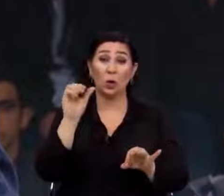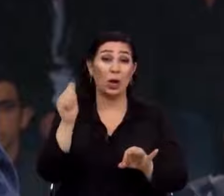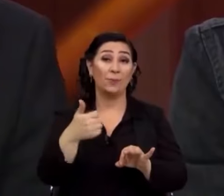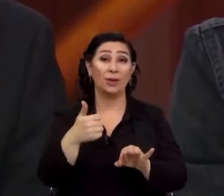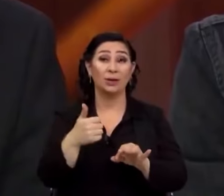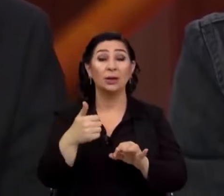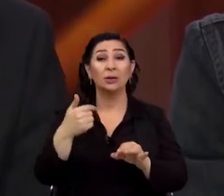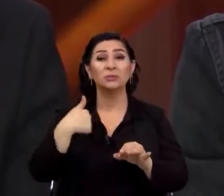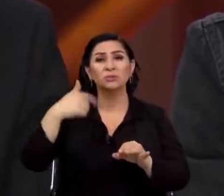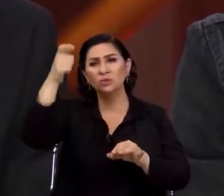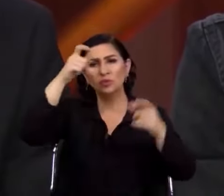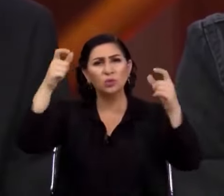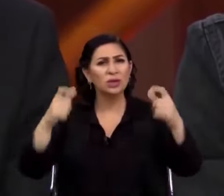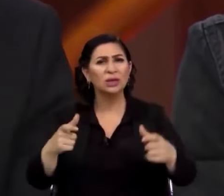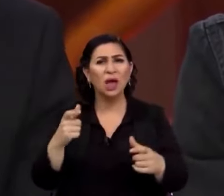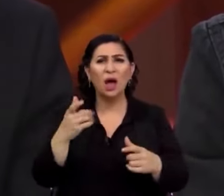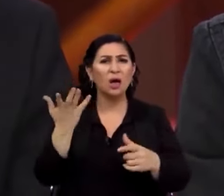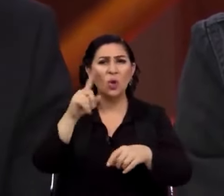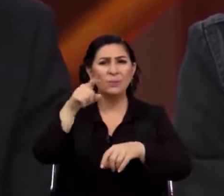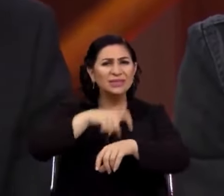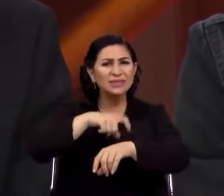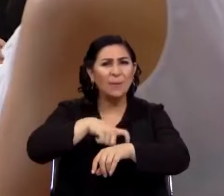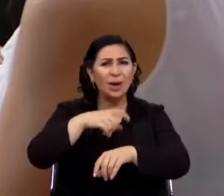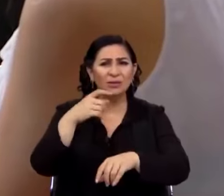bizim ülkemizde artık Hani öyle bir zamanlama yapabilecek durumda değiliz